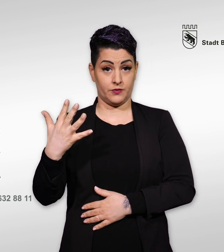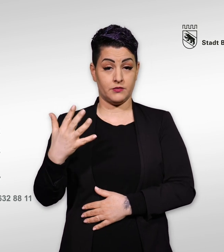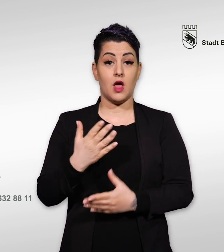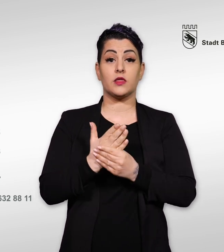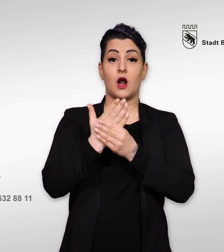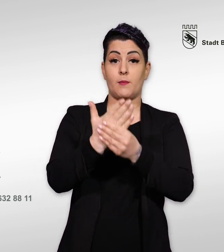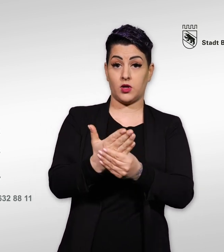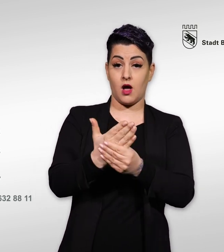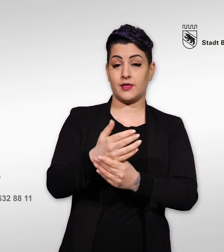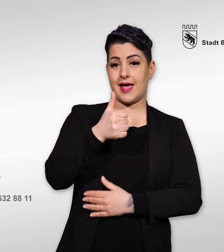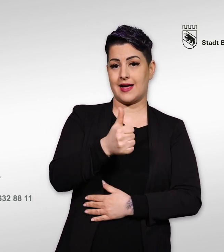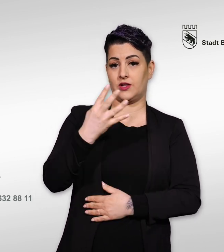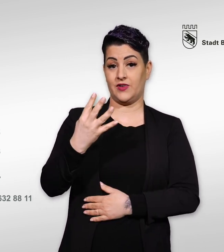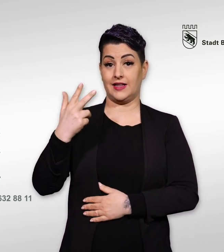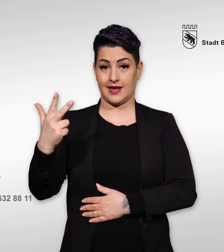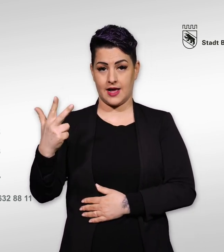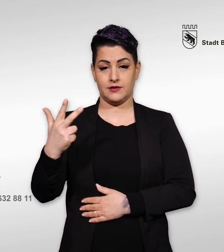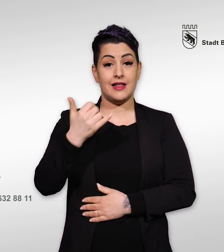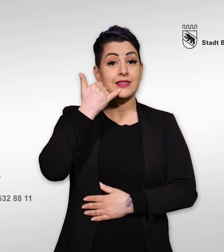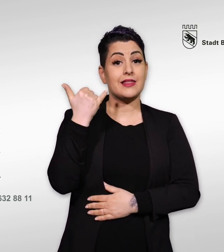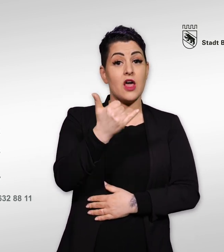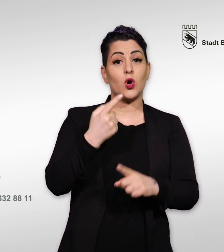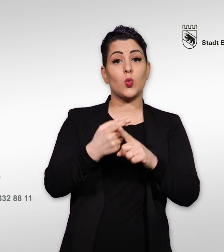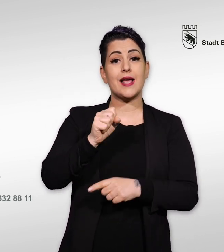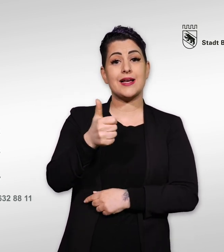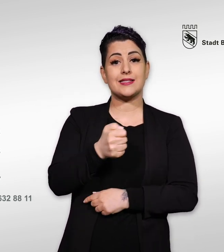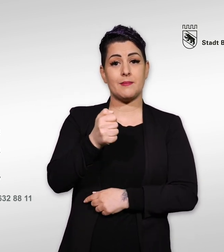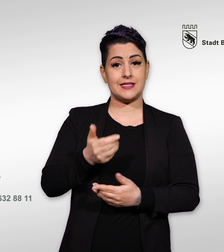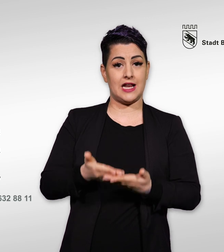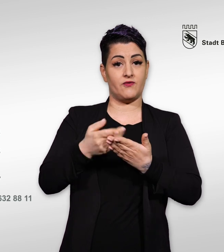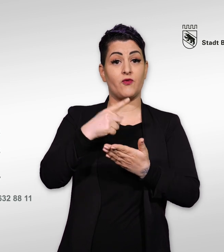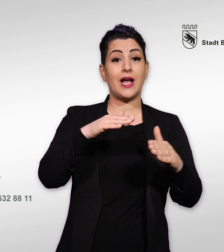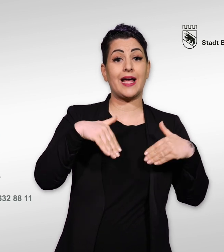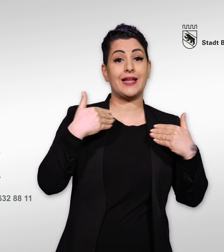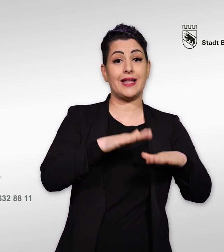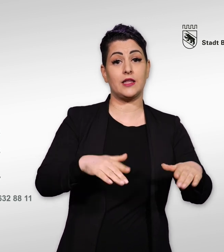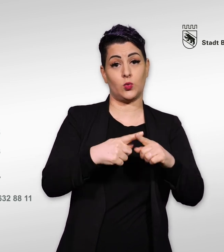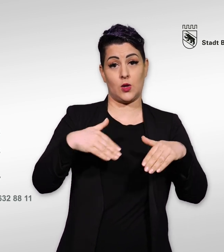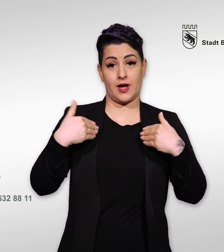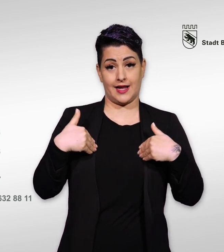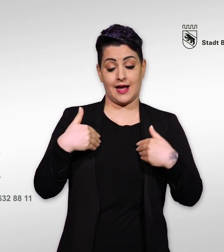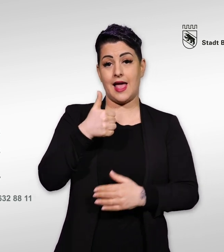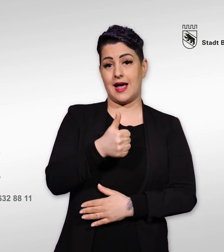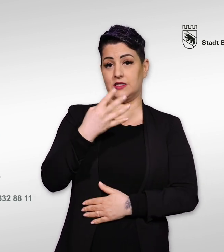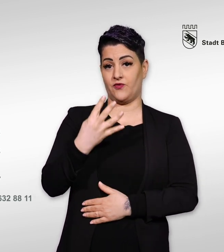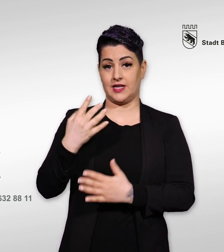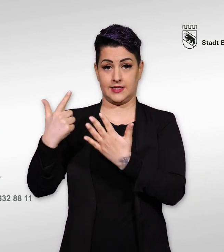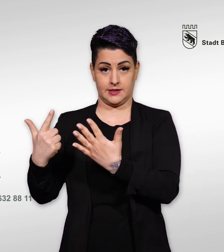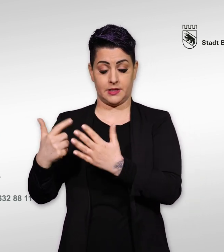Dargebotene Hand 143 Telefon- und SMS-Hilfe für Kinder und Jugendliche 147